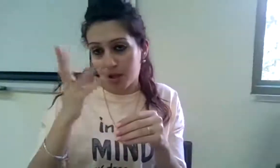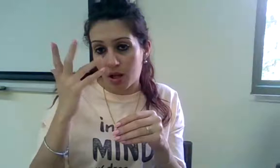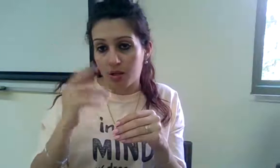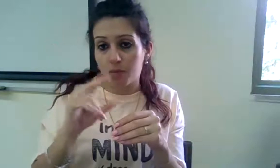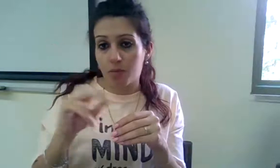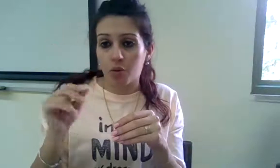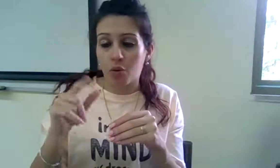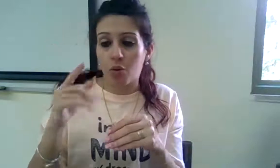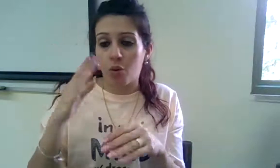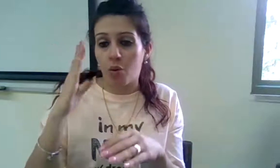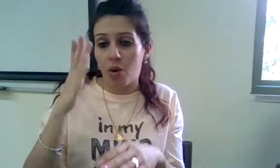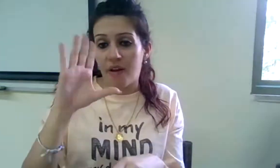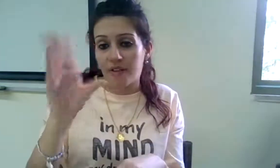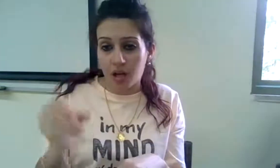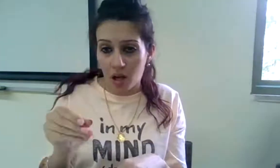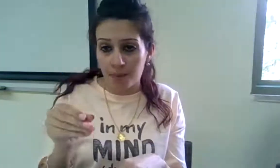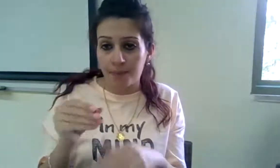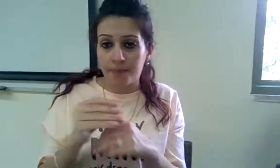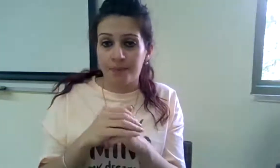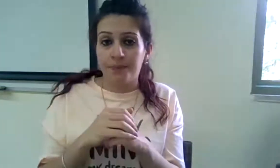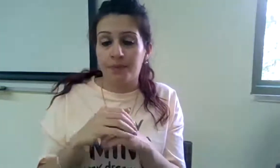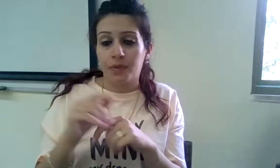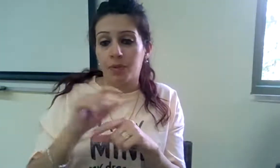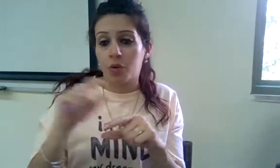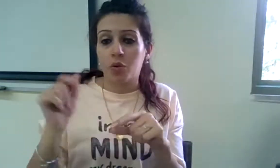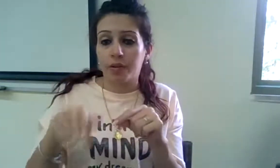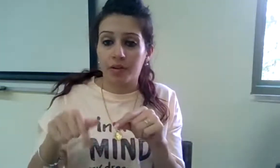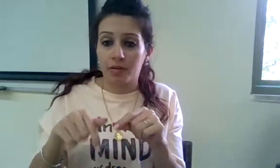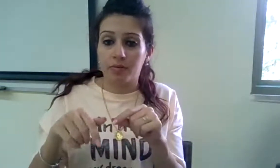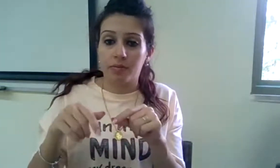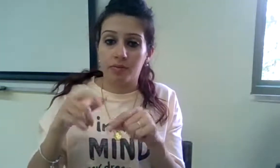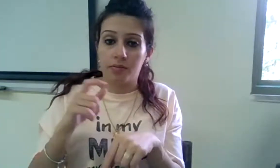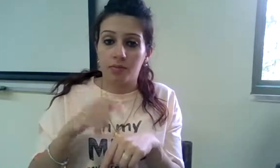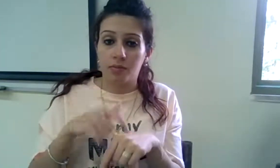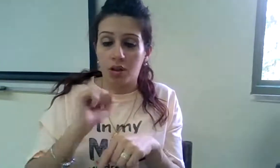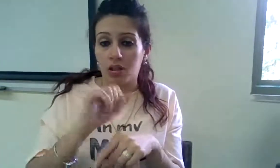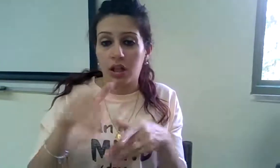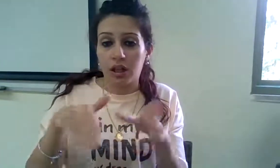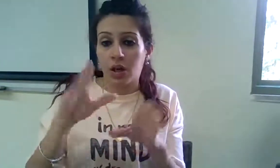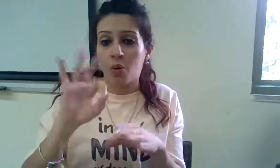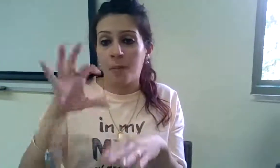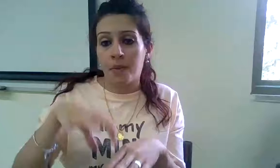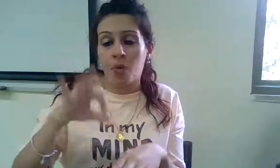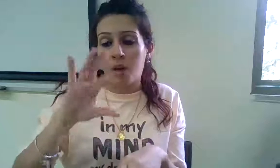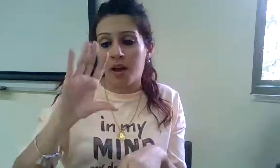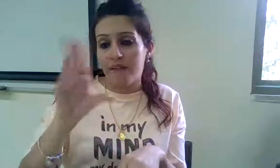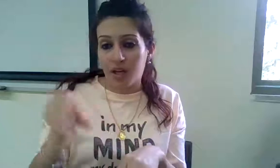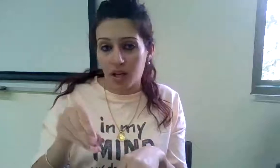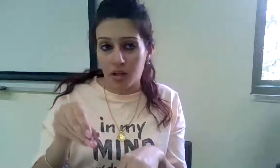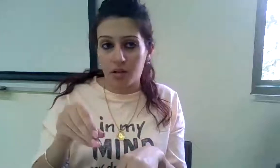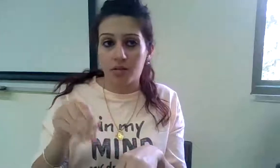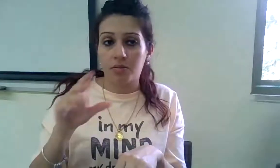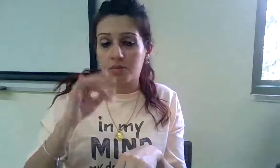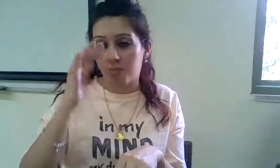لدينا الكثير من التعليقات التي تمت مشاركتها في نافذة المحادثة